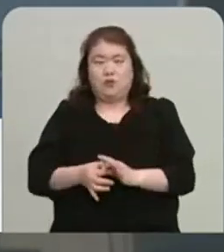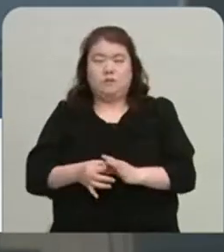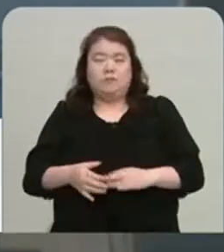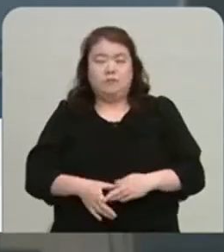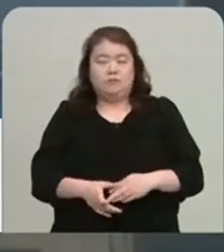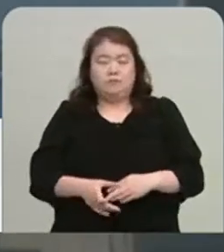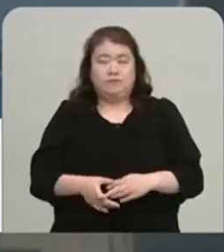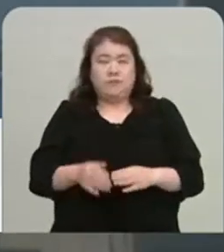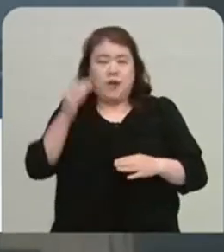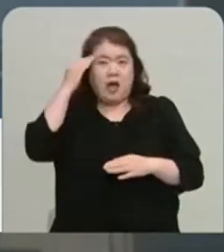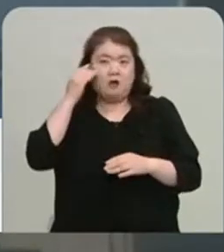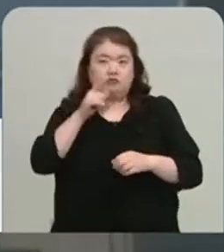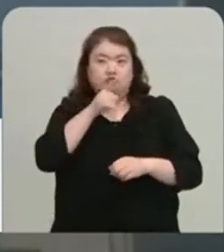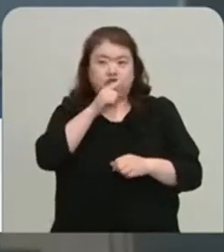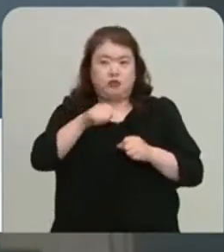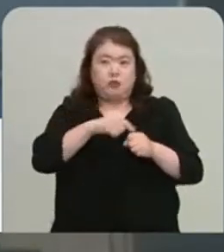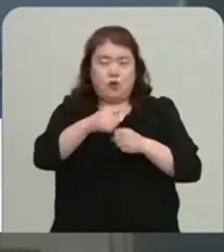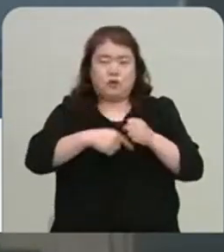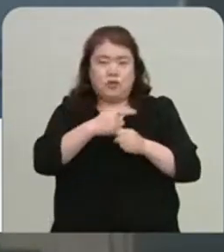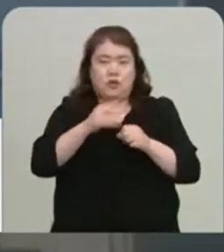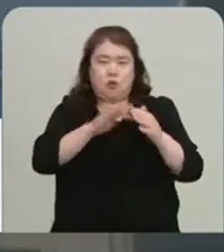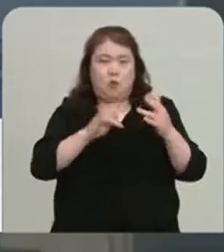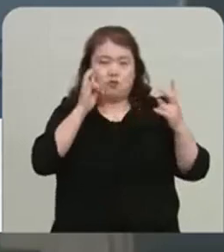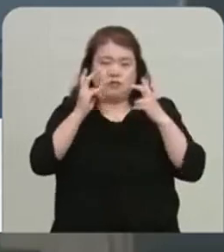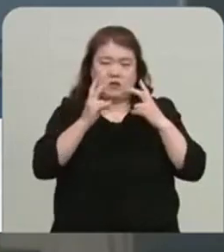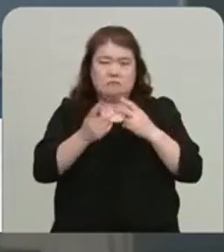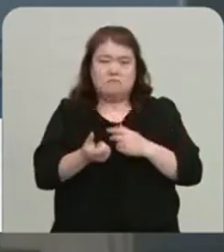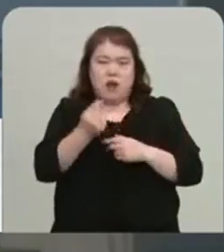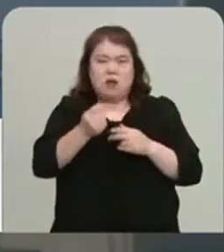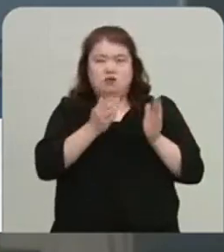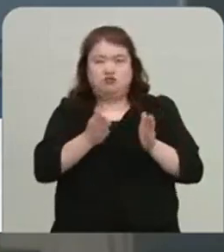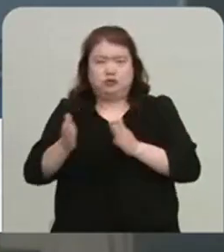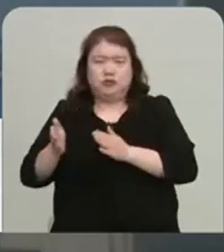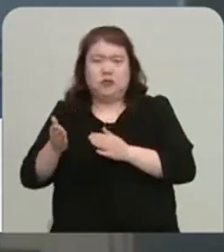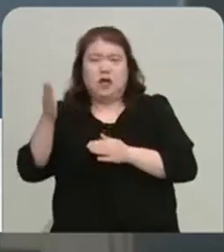한국수력원자력은 속도감 있는 추진을 요구하지만 주변 지자체